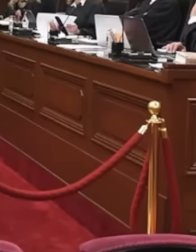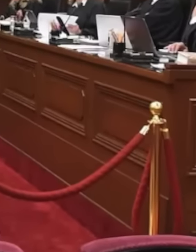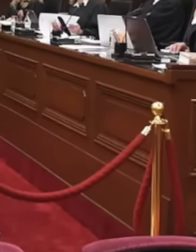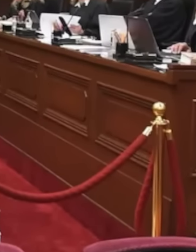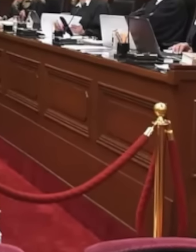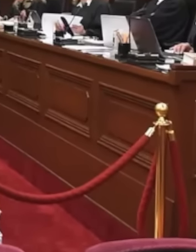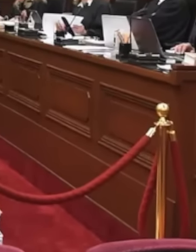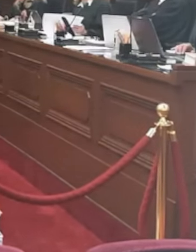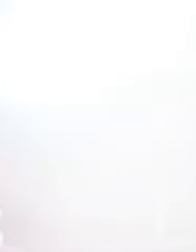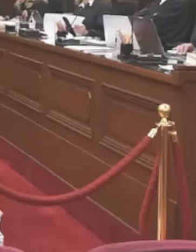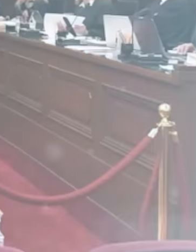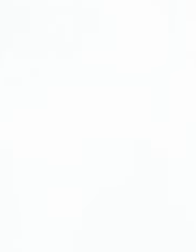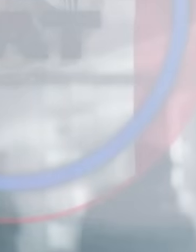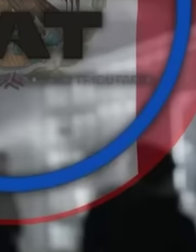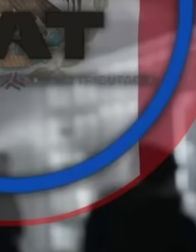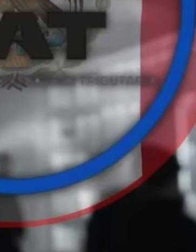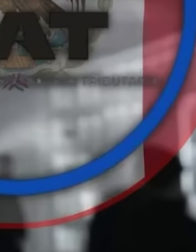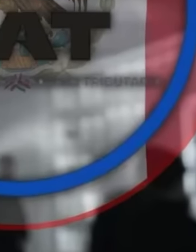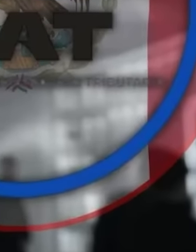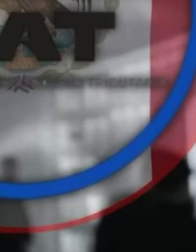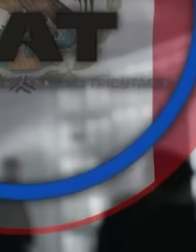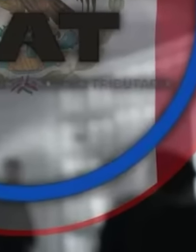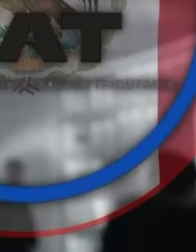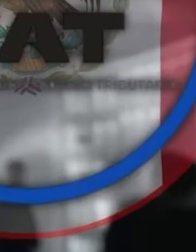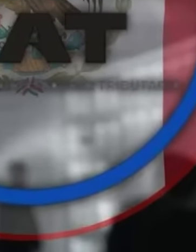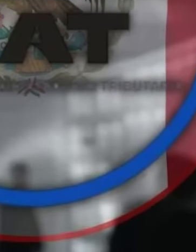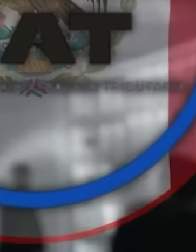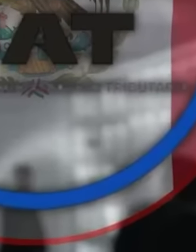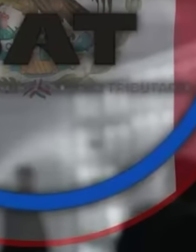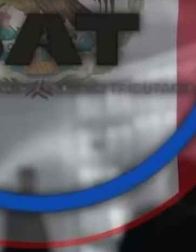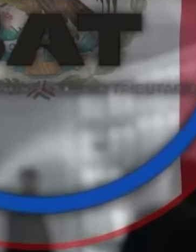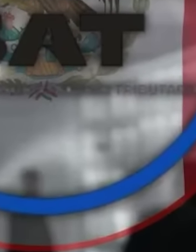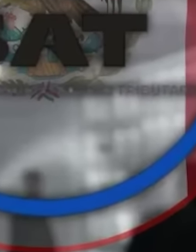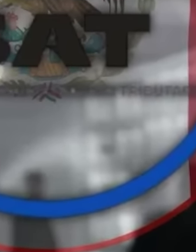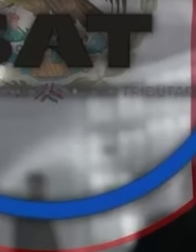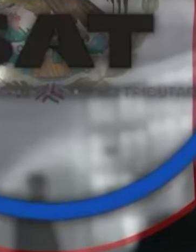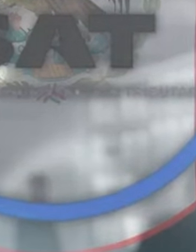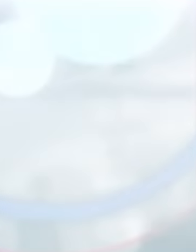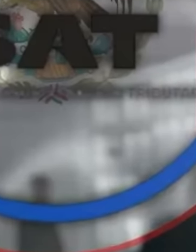mantiene en vilo a Samsung y a cientos de empresas que operan bajo el mismo esquema. La presidenta